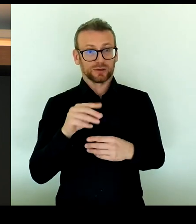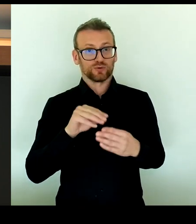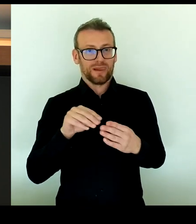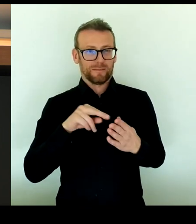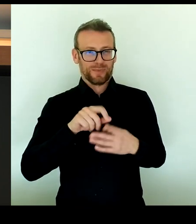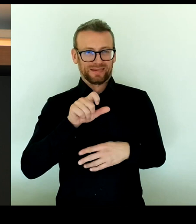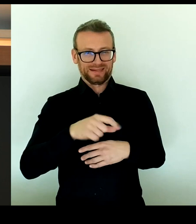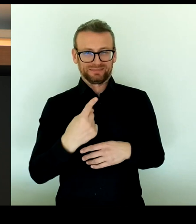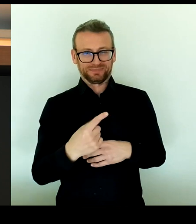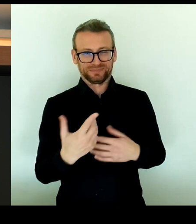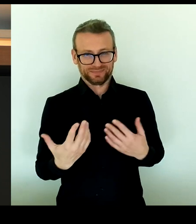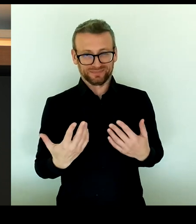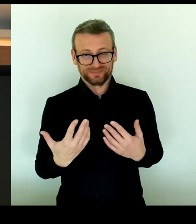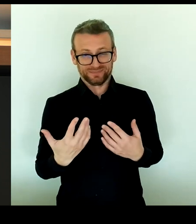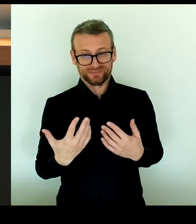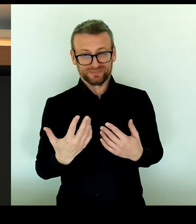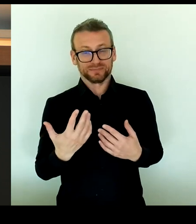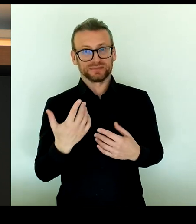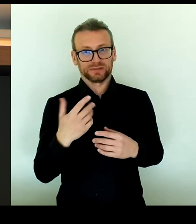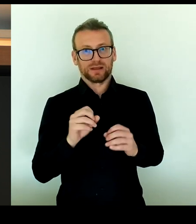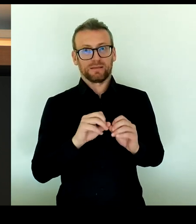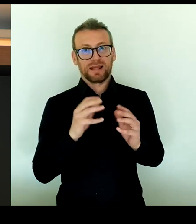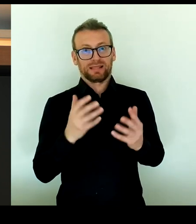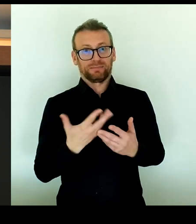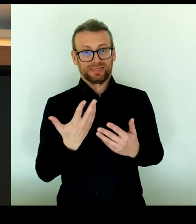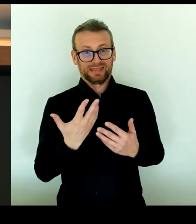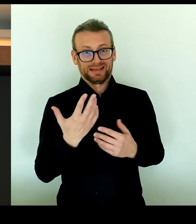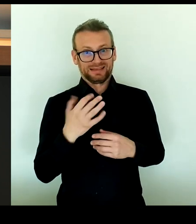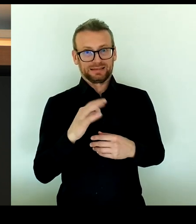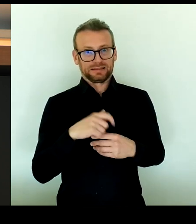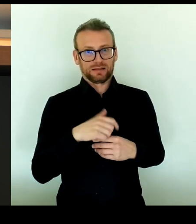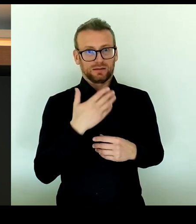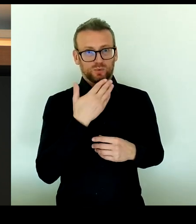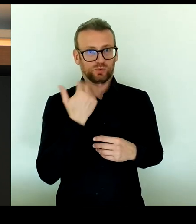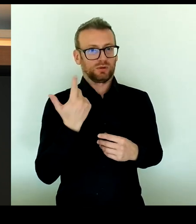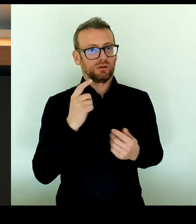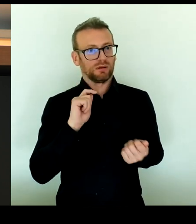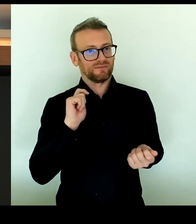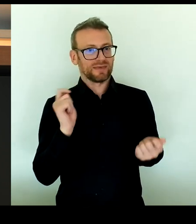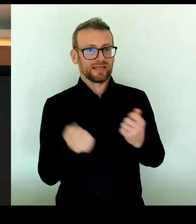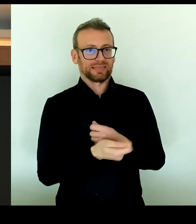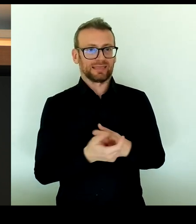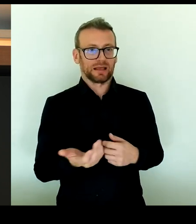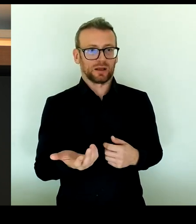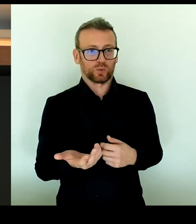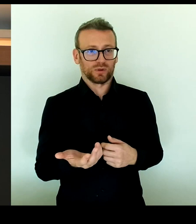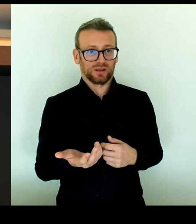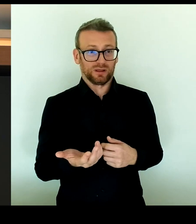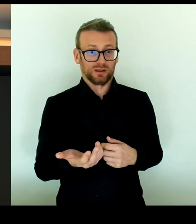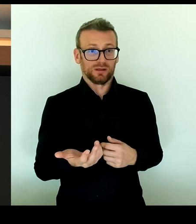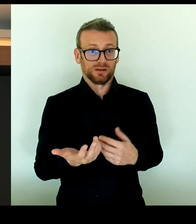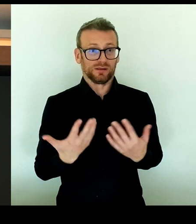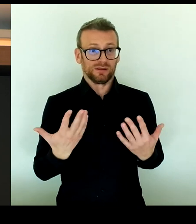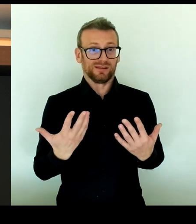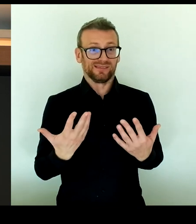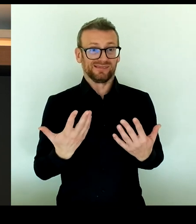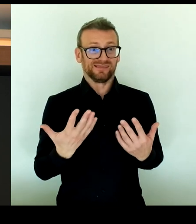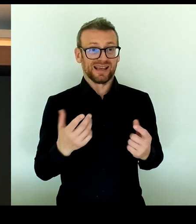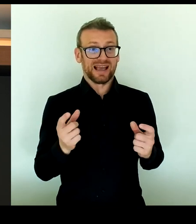Die letzte Änderung an der Verordnung stammt laut Berliner Vorschriften und Rechtsprechungsdatenbank aus dem Jahr 2010,